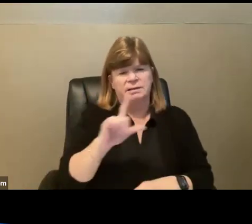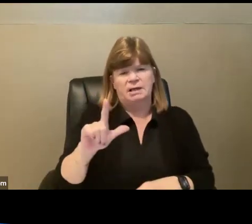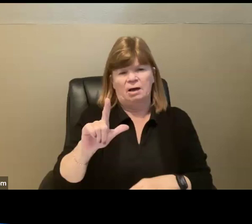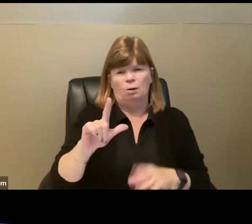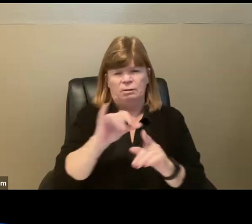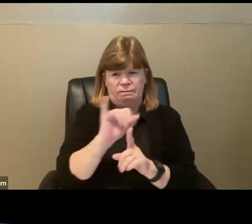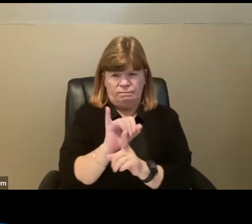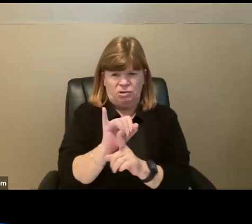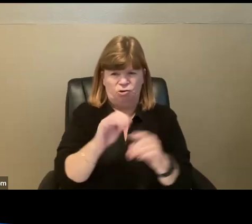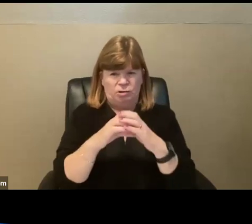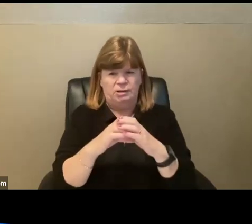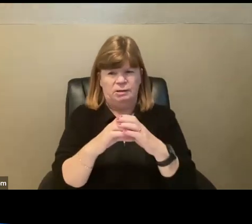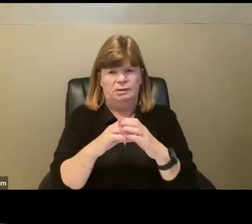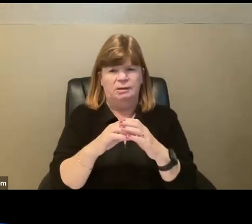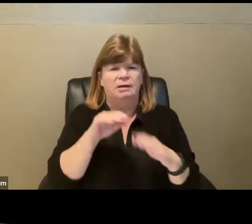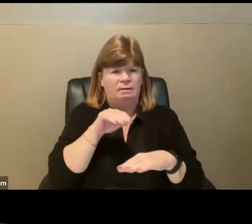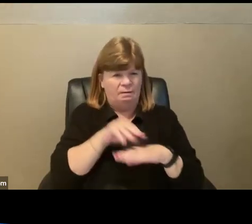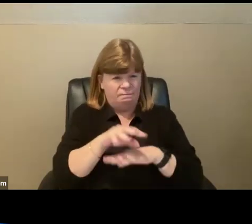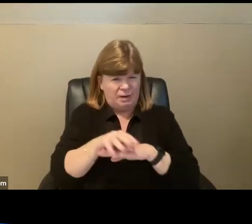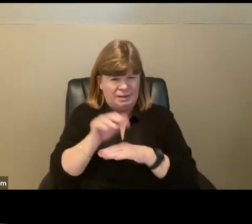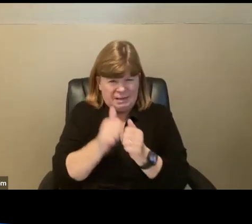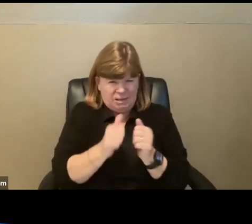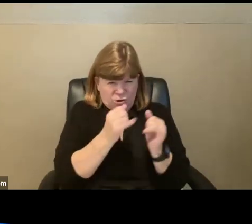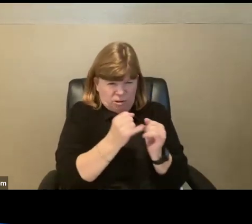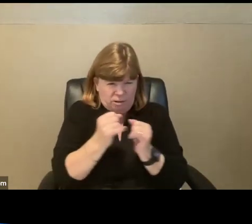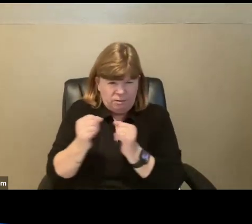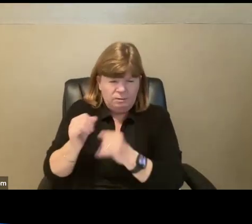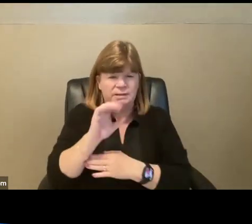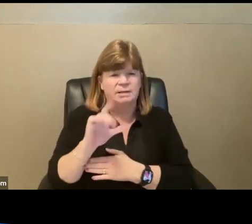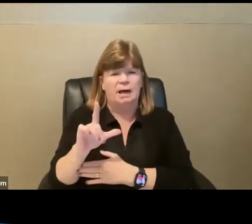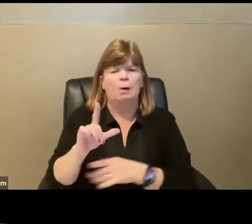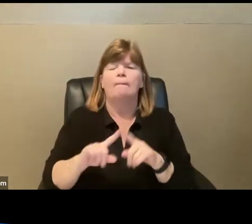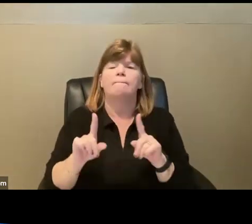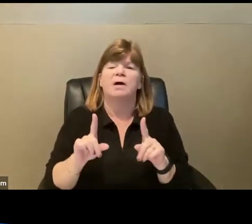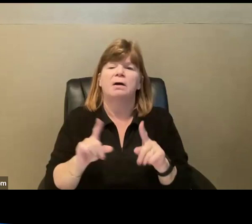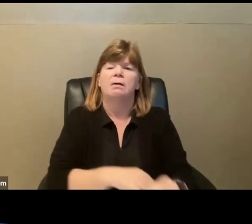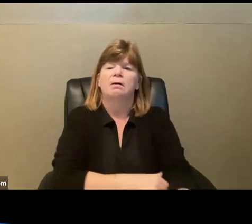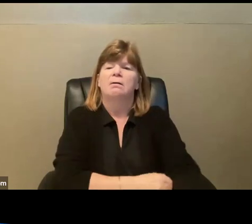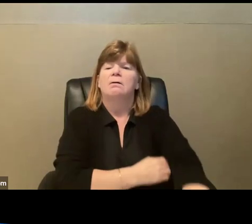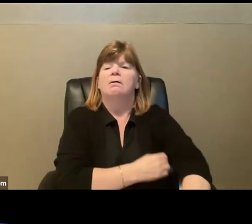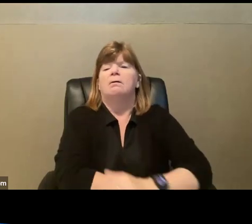Afecta a cada célula individual, pero afecta a la película que mantiene